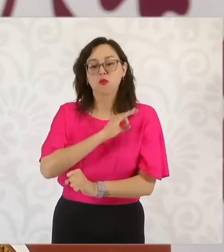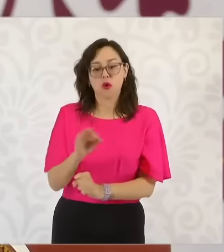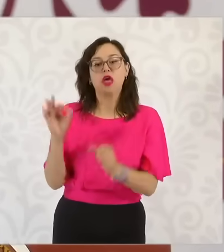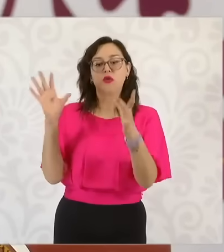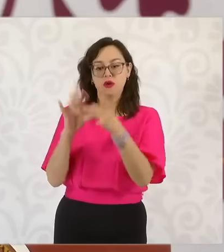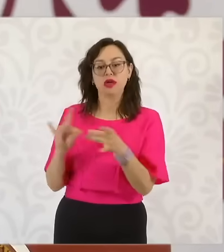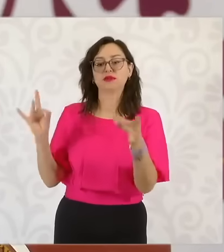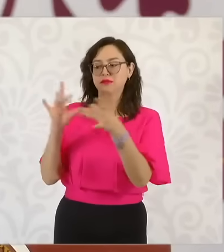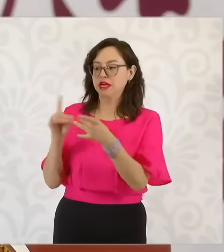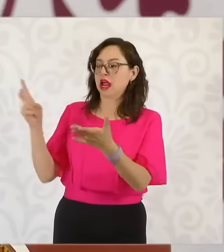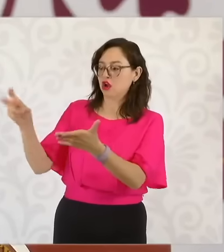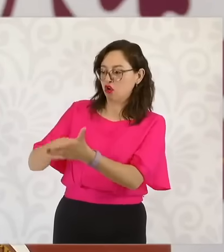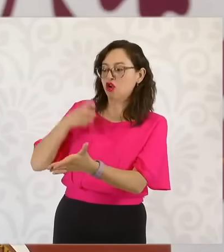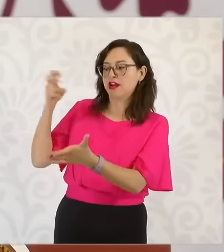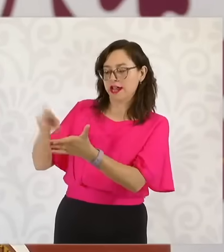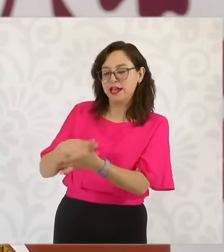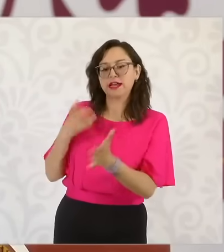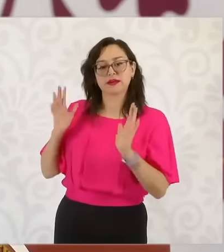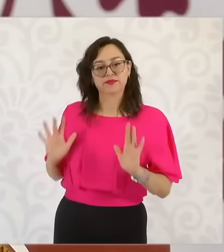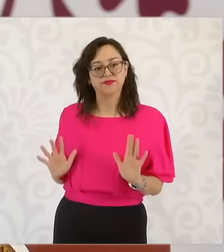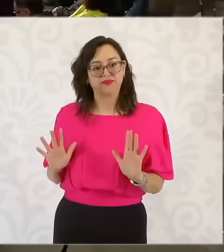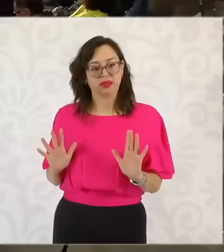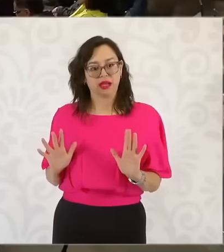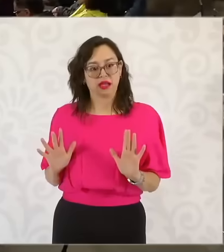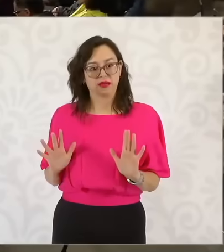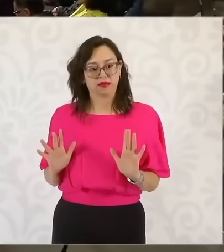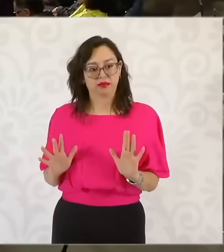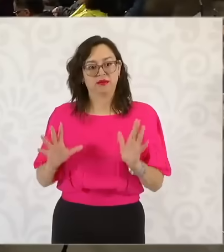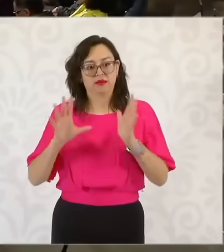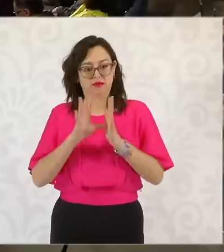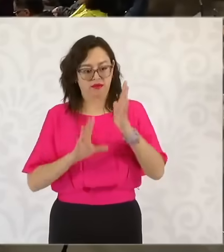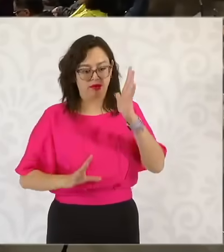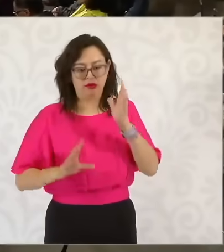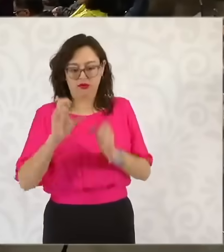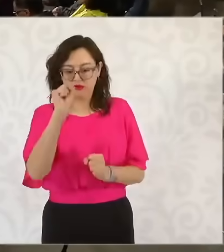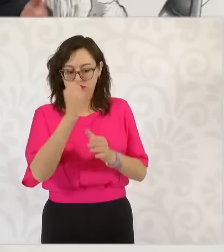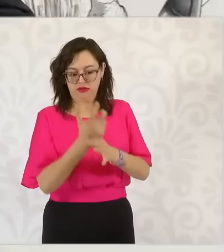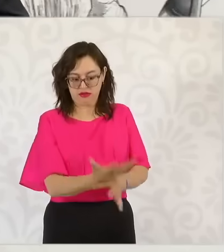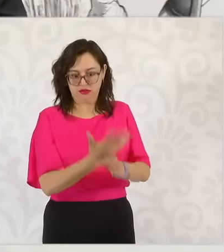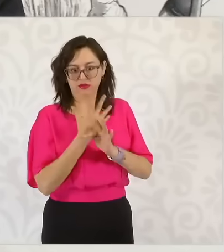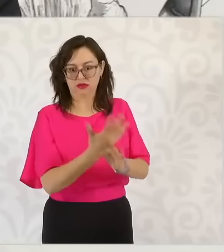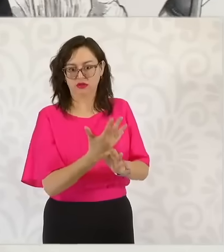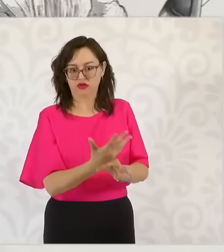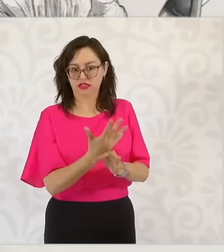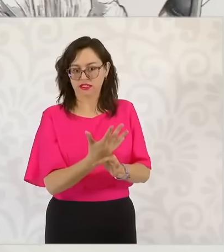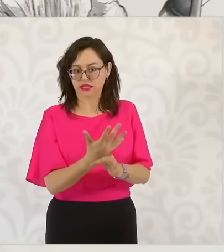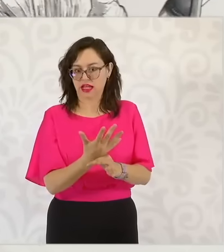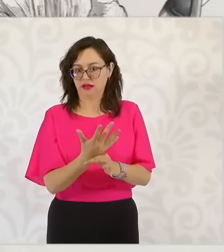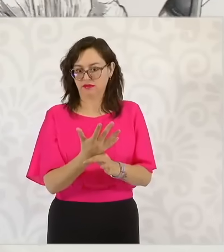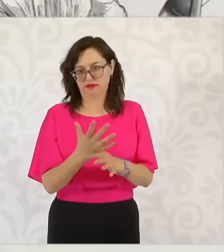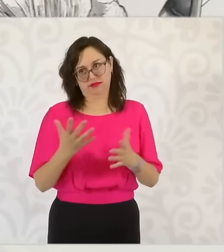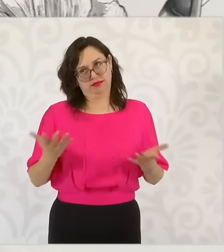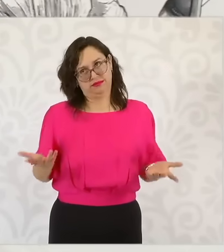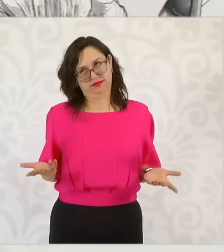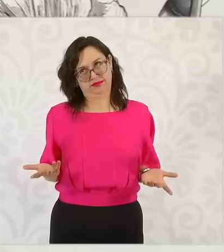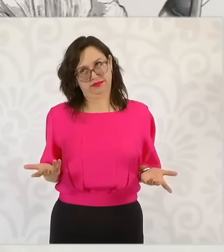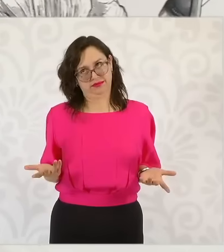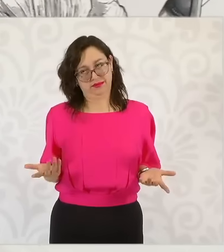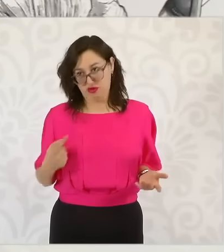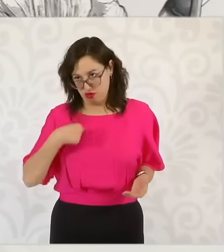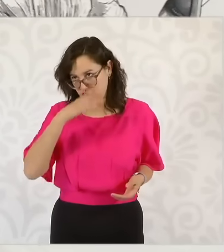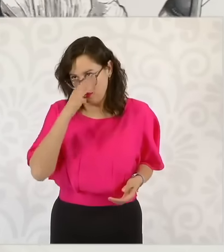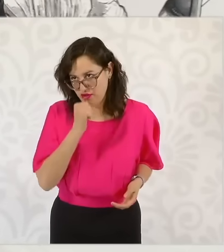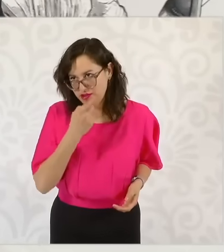nadie nos puede prohibir que hablemos de lo que la Constitución dice por favor digo hubo muchos años